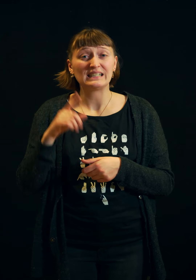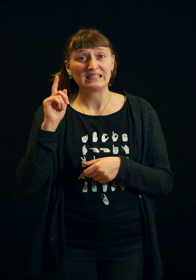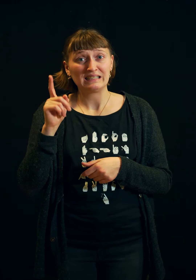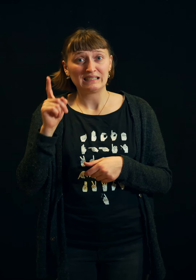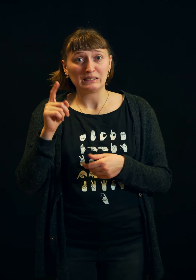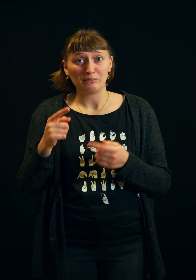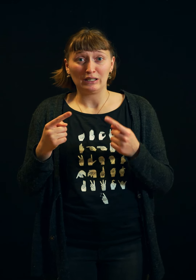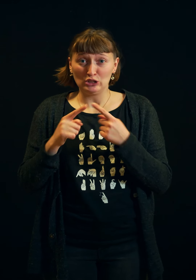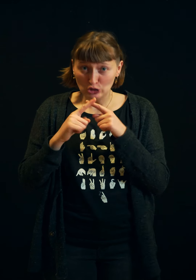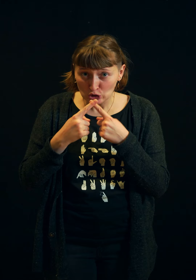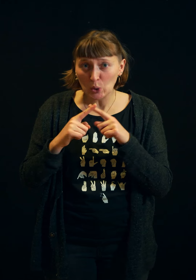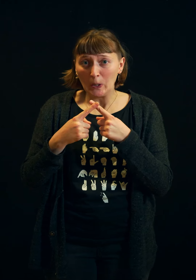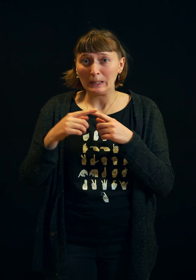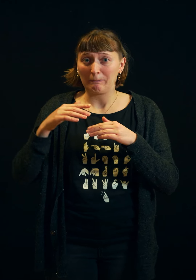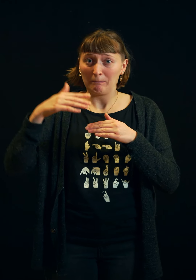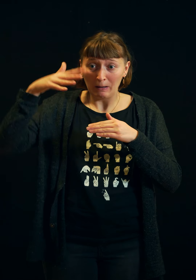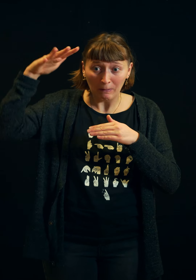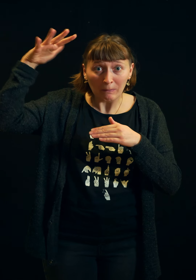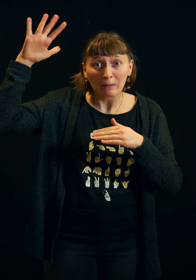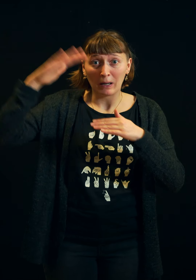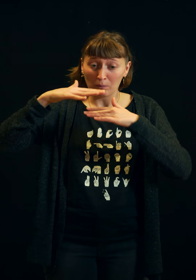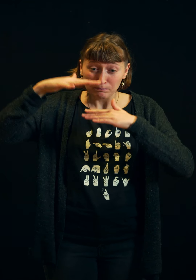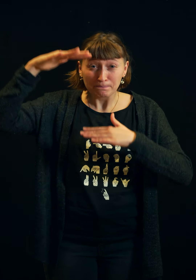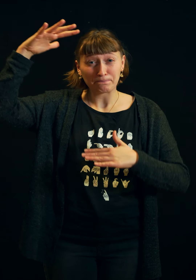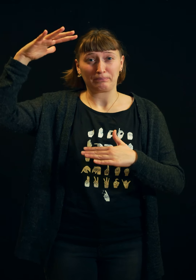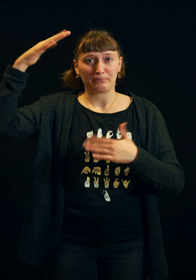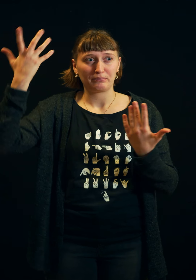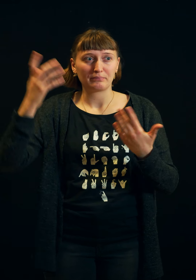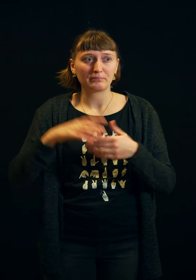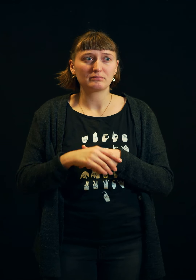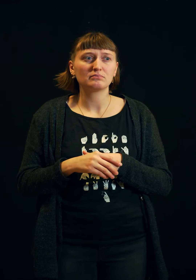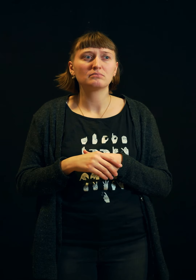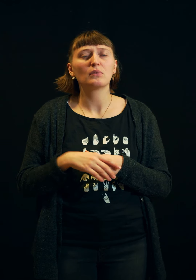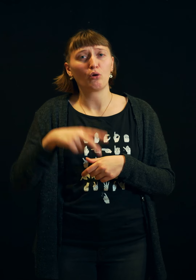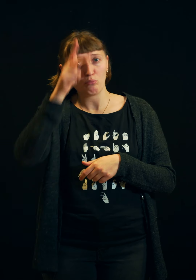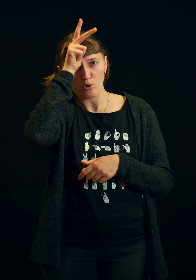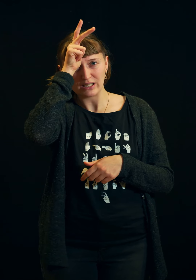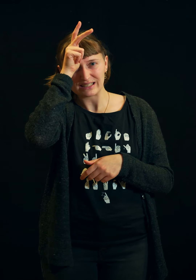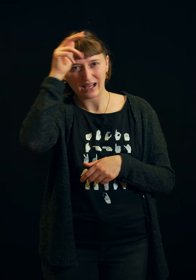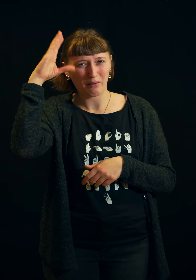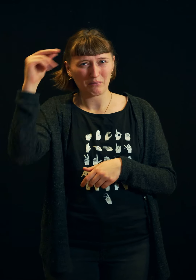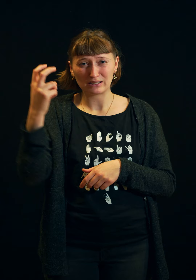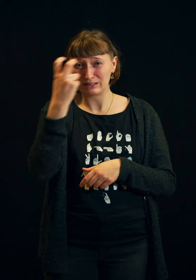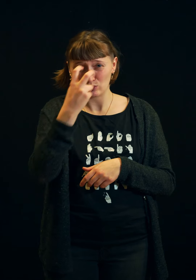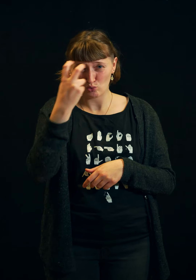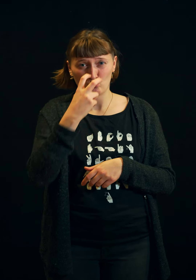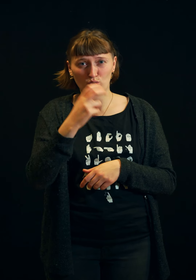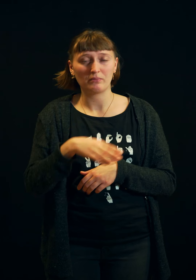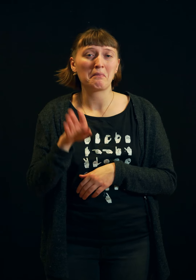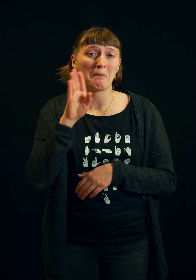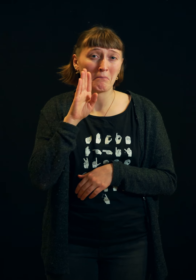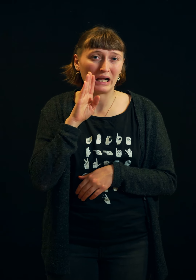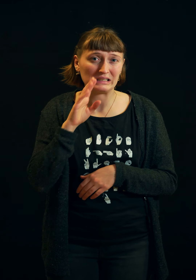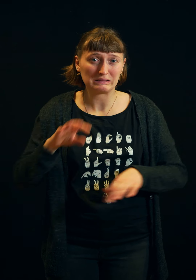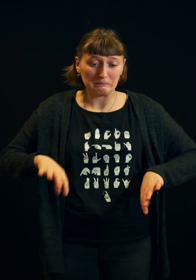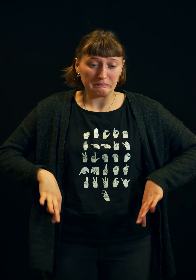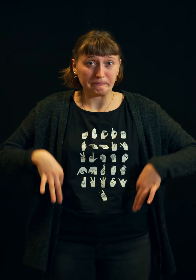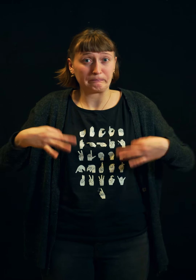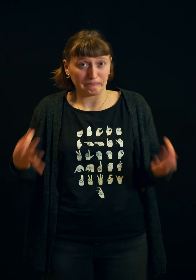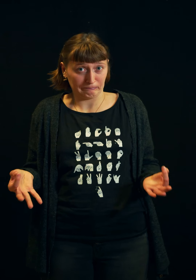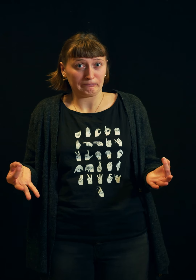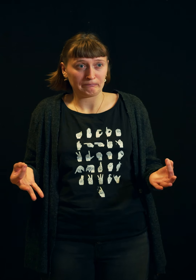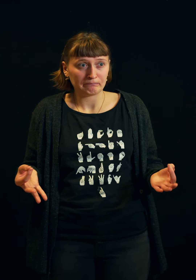doch die Schulden, sie wuchsen, man ließ nach ihm suchen und es drohte Vollzug.